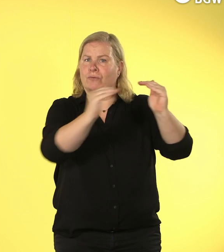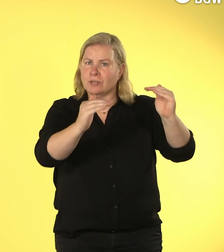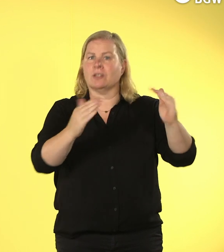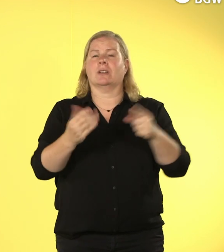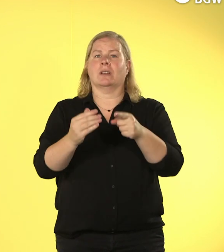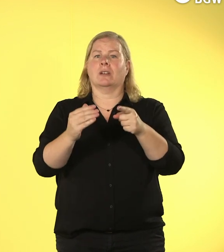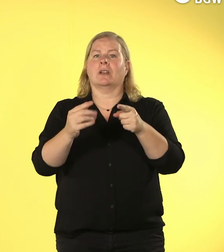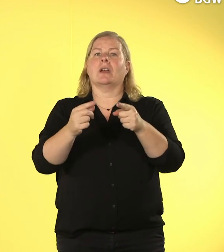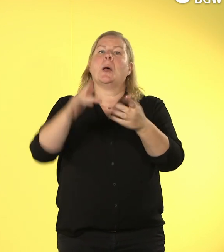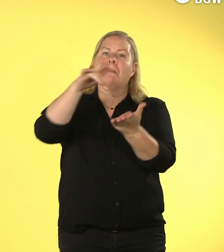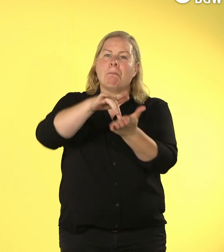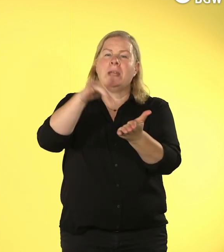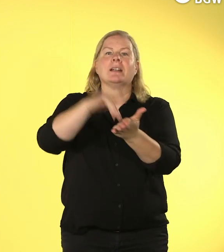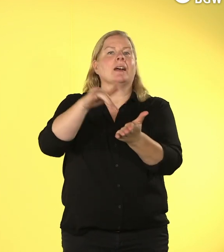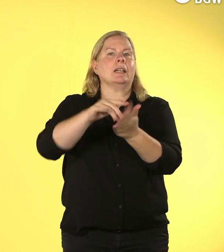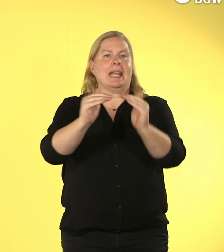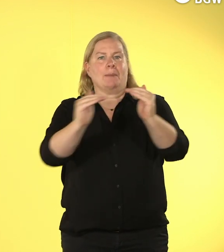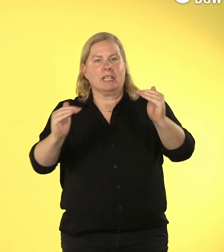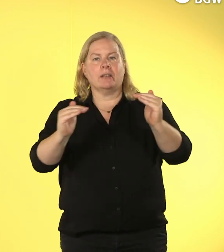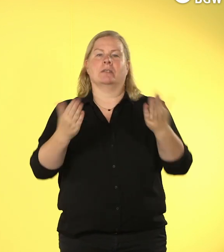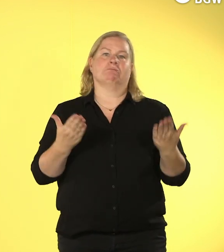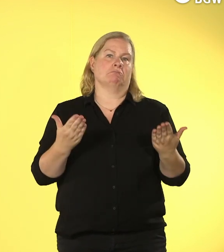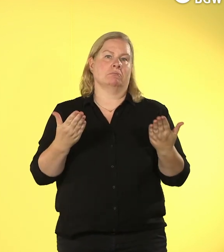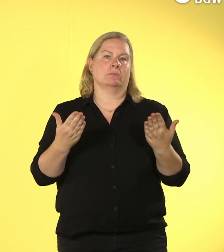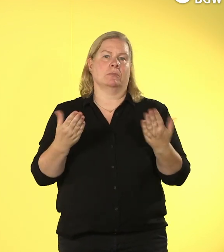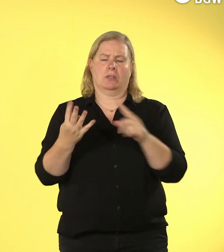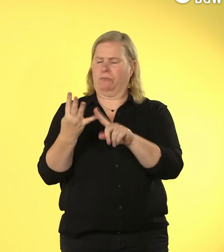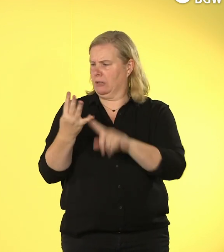In die Mitarbeiter-Ebene. Was haben wir noch?